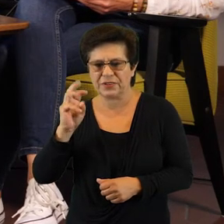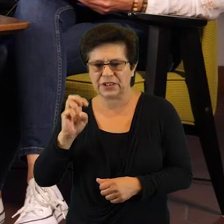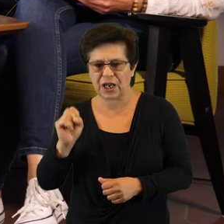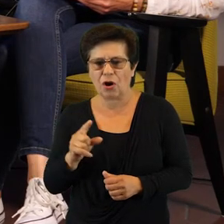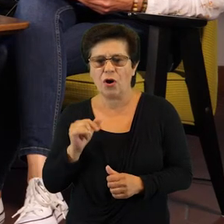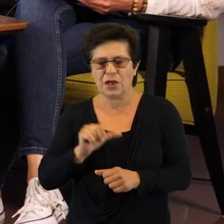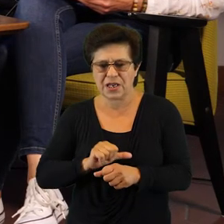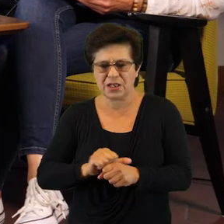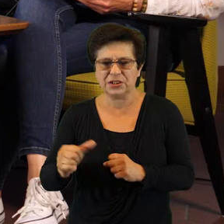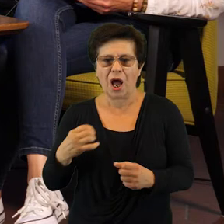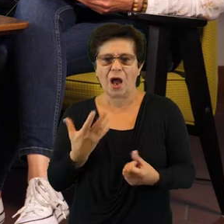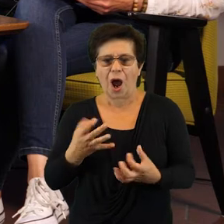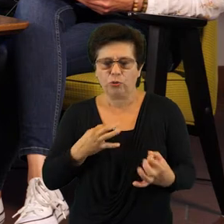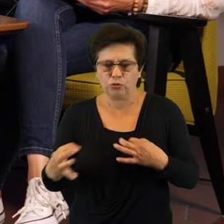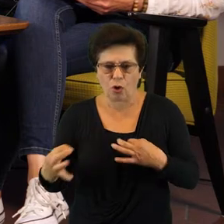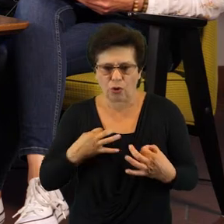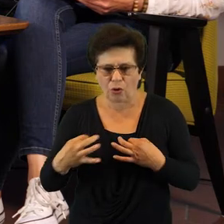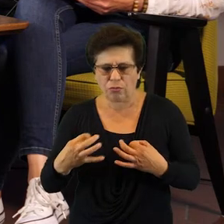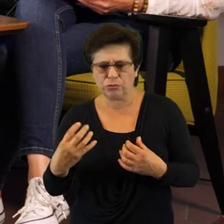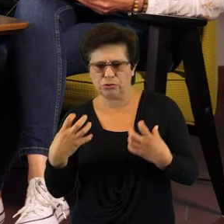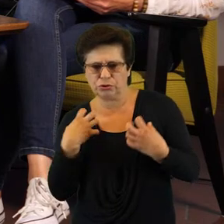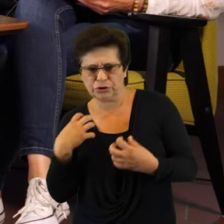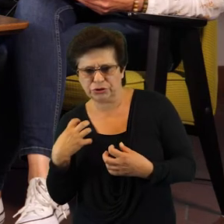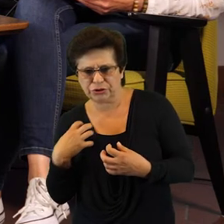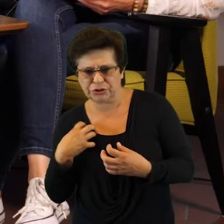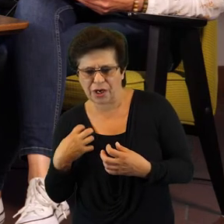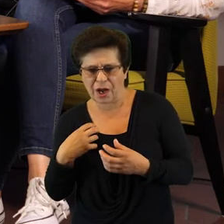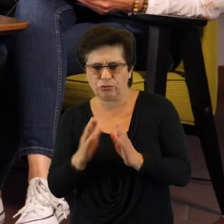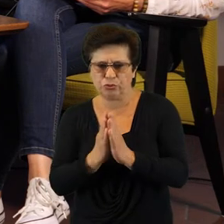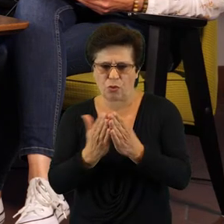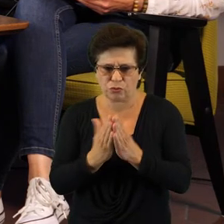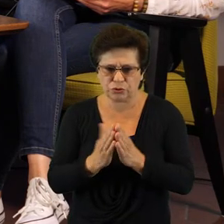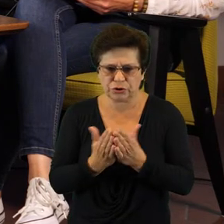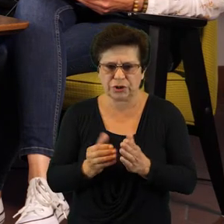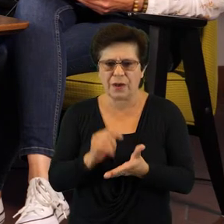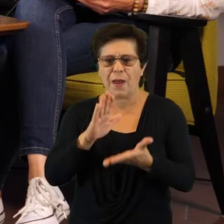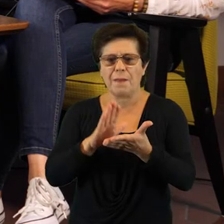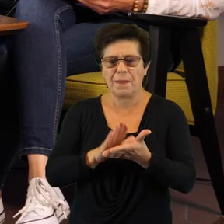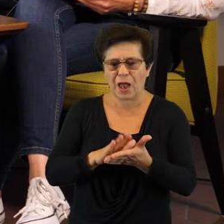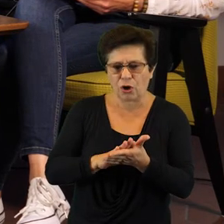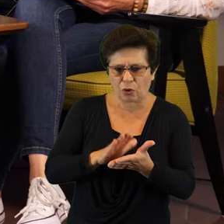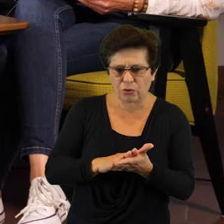Kazimiery Iłłakowiczówny pod tytułem "Iłła". Nominowanej do nagrody imienia Józefa Łukaszewicza